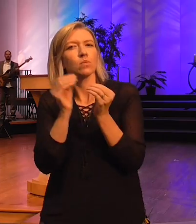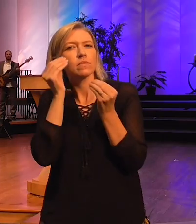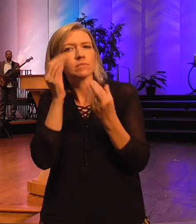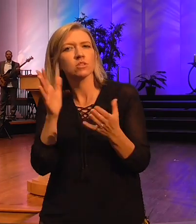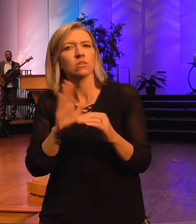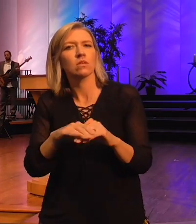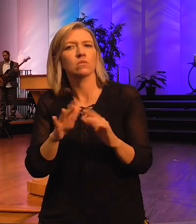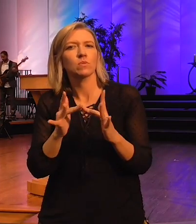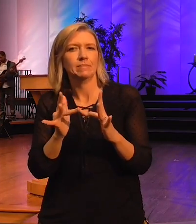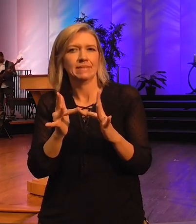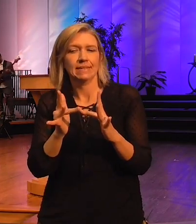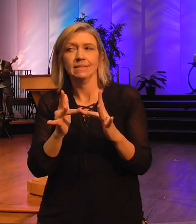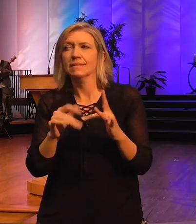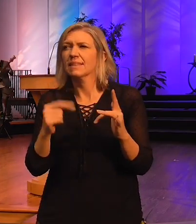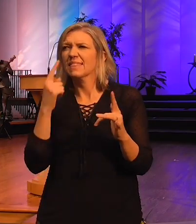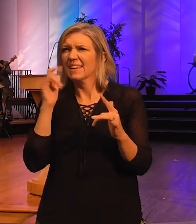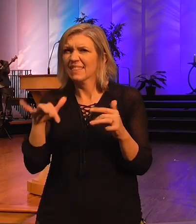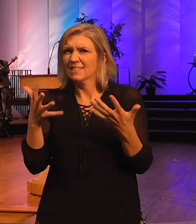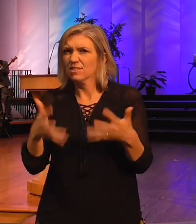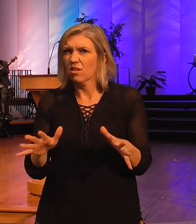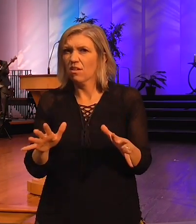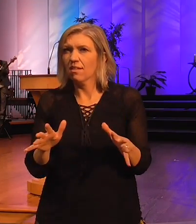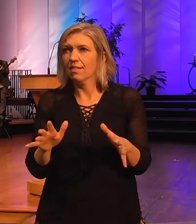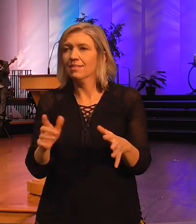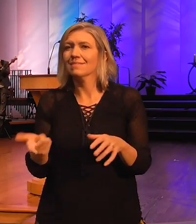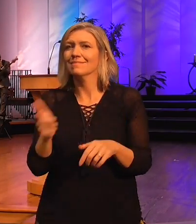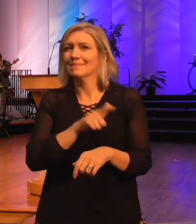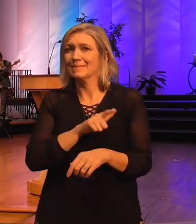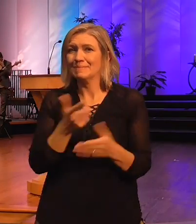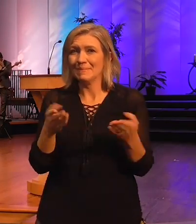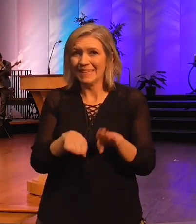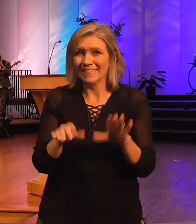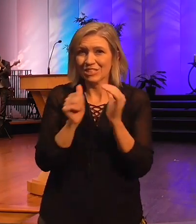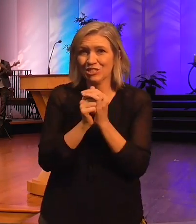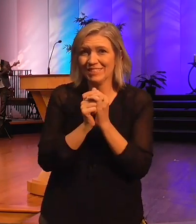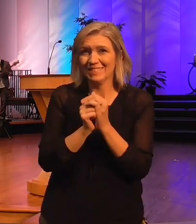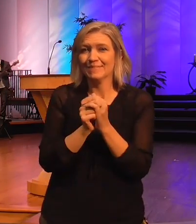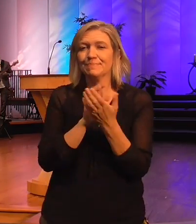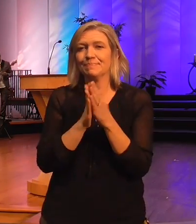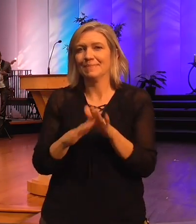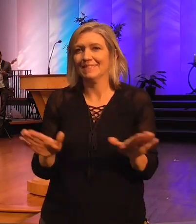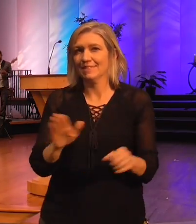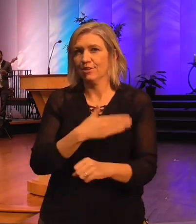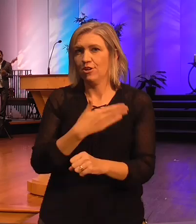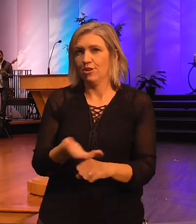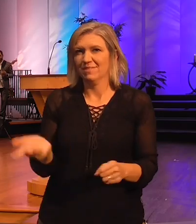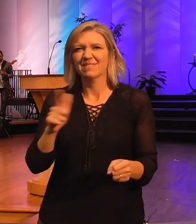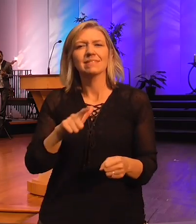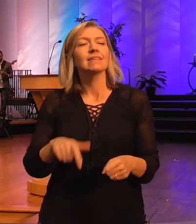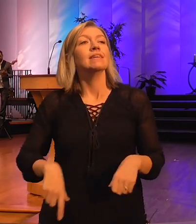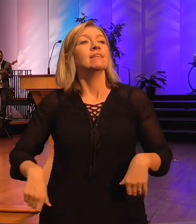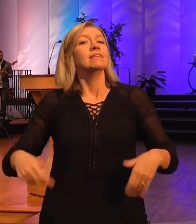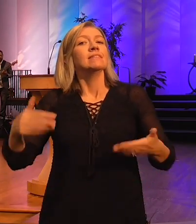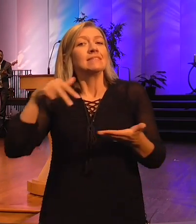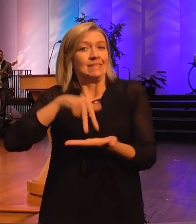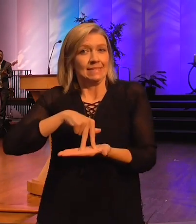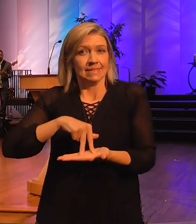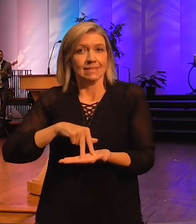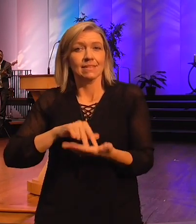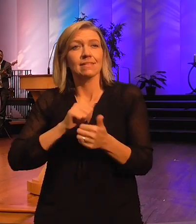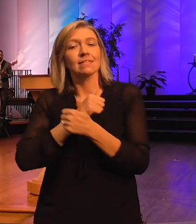que eso es todo, excepto la mejor canción de bendición y paz, Dr. Roger, mucho amor para todos ustedes.